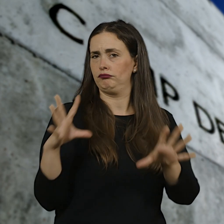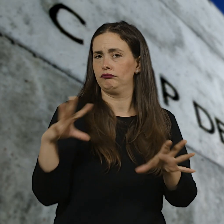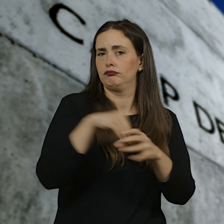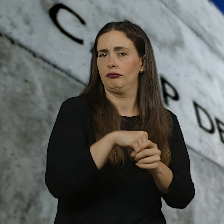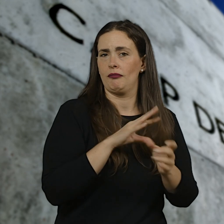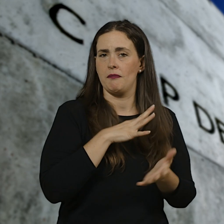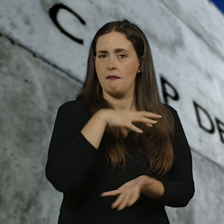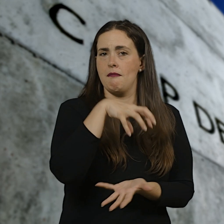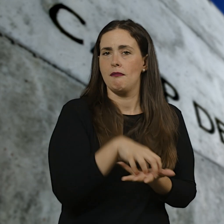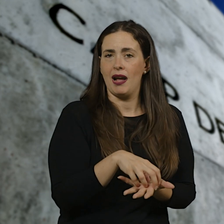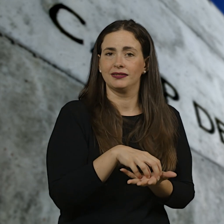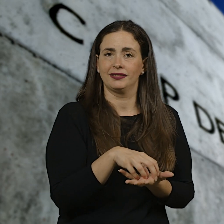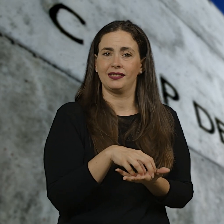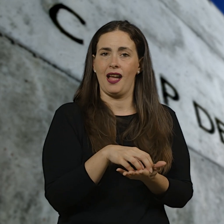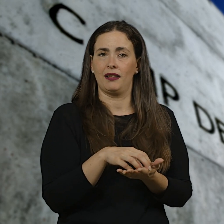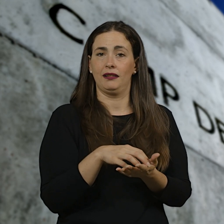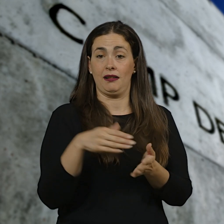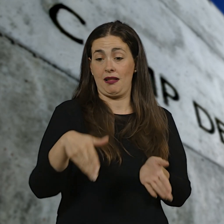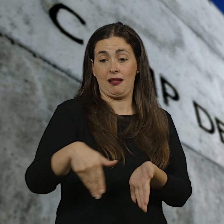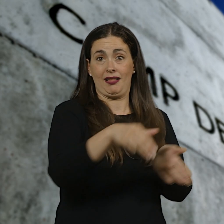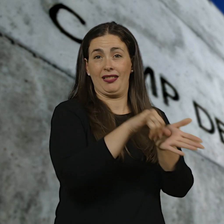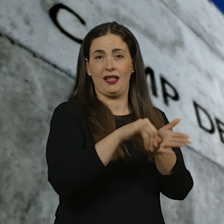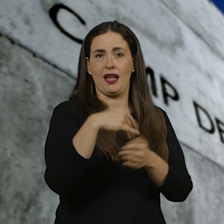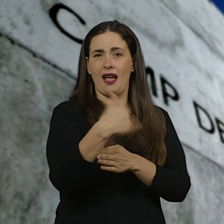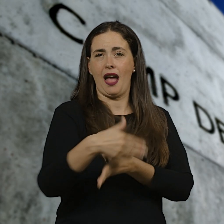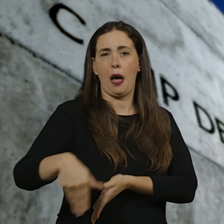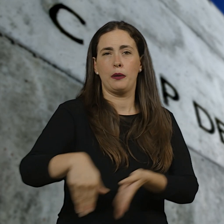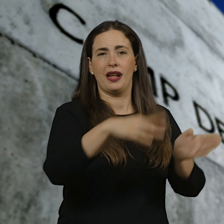Forma part del recinte del mas, paral·lela a l’avinguda de Riambau,